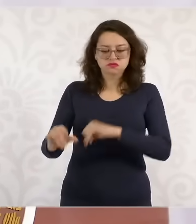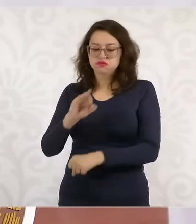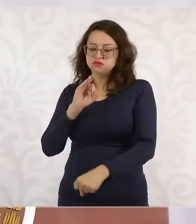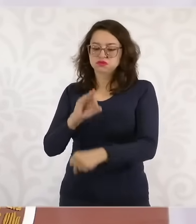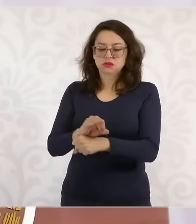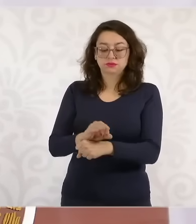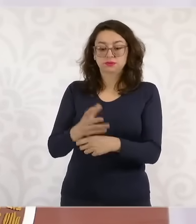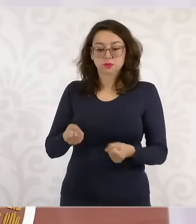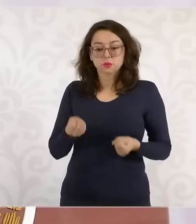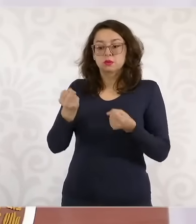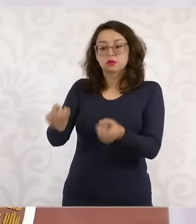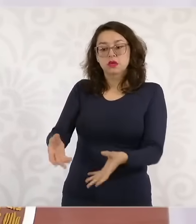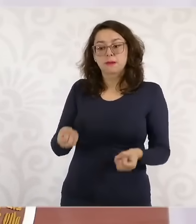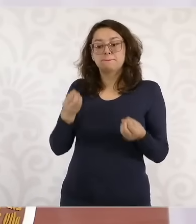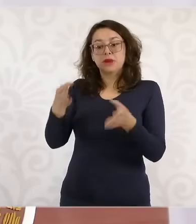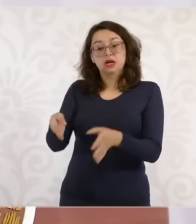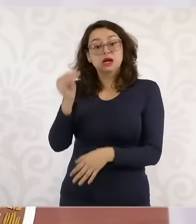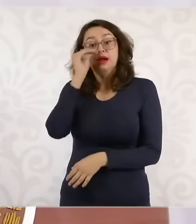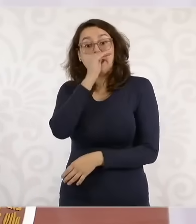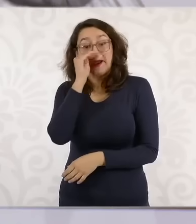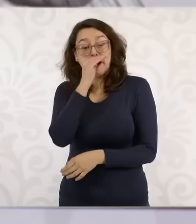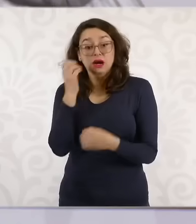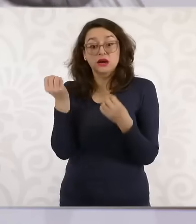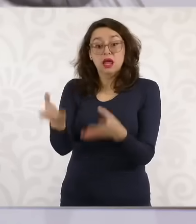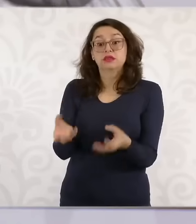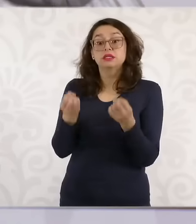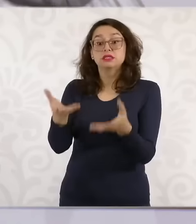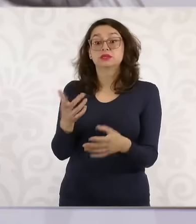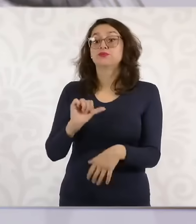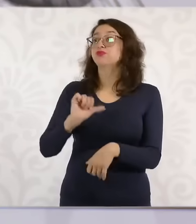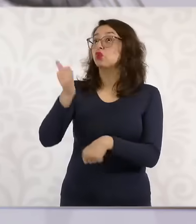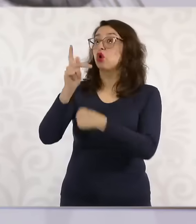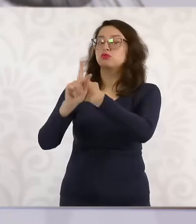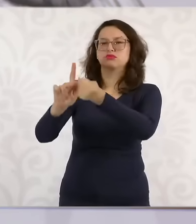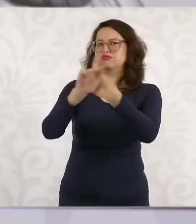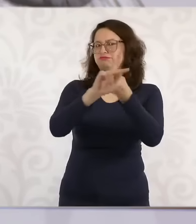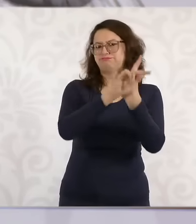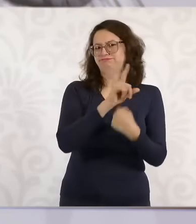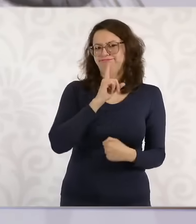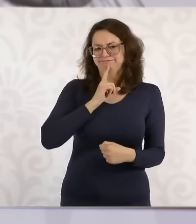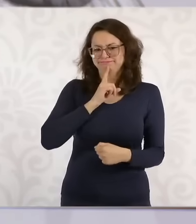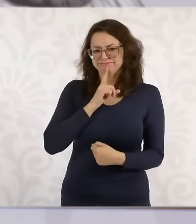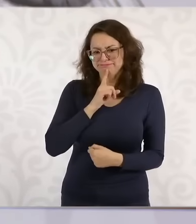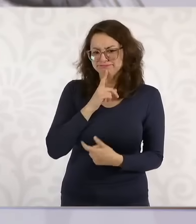el mundo que tienen esa clase de apoyos. Hay subsidios, digamos, en varios países para el